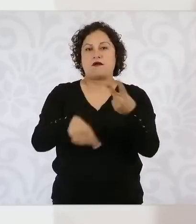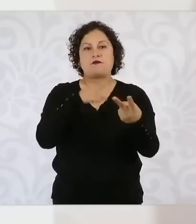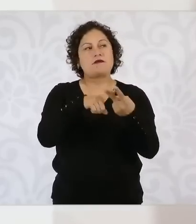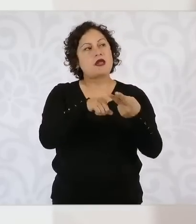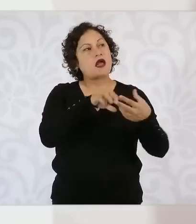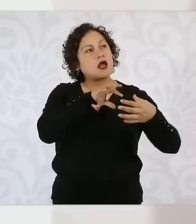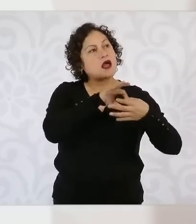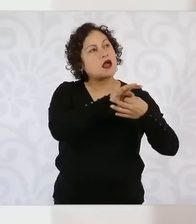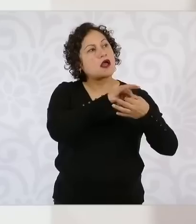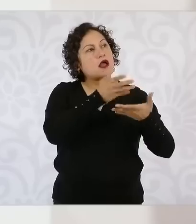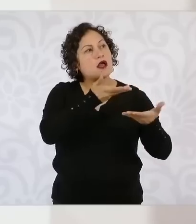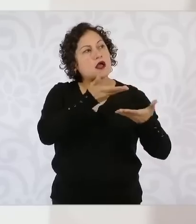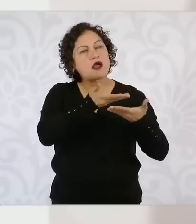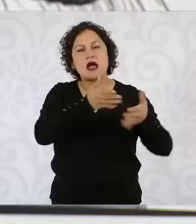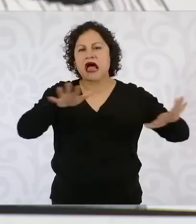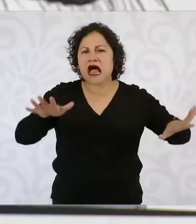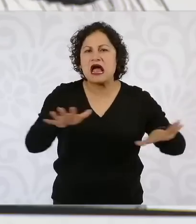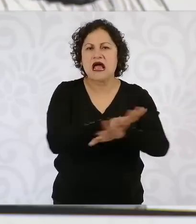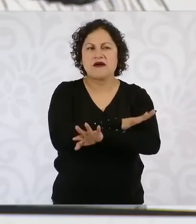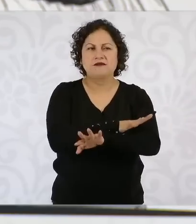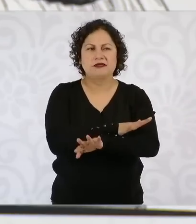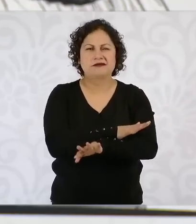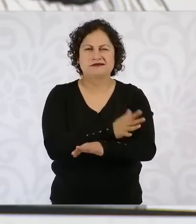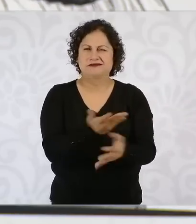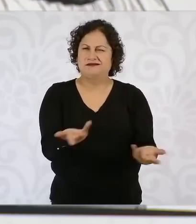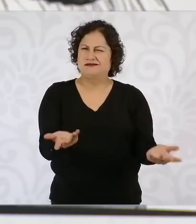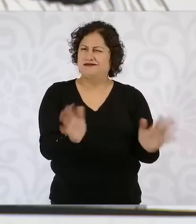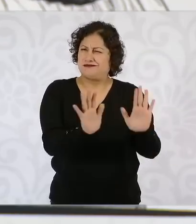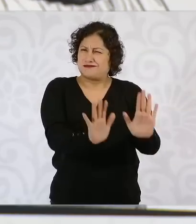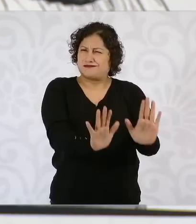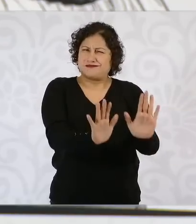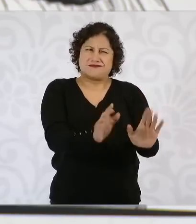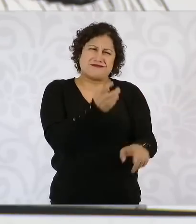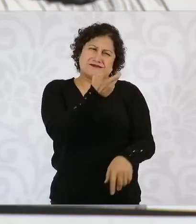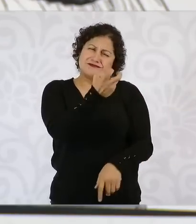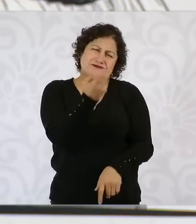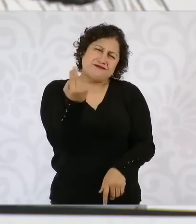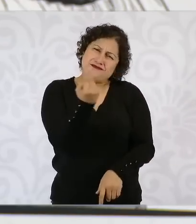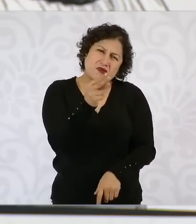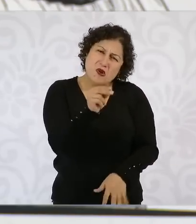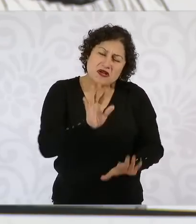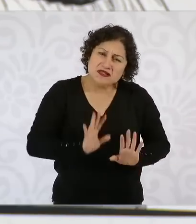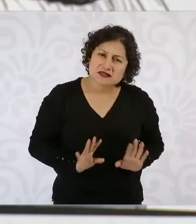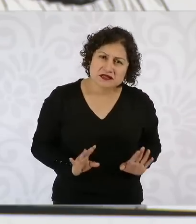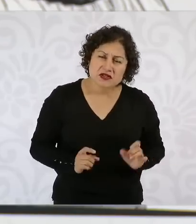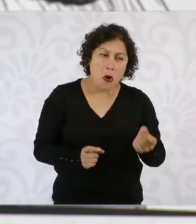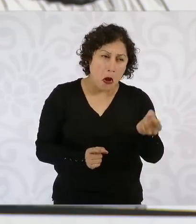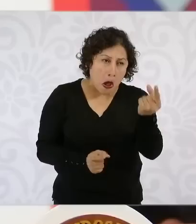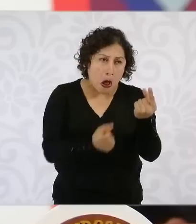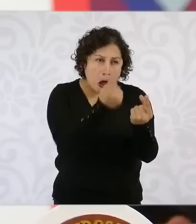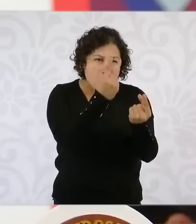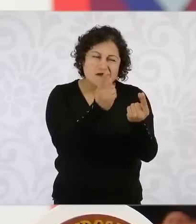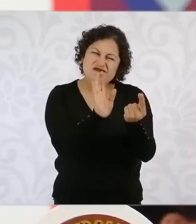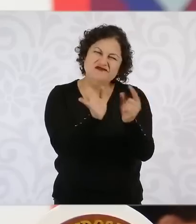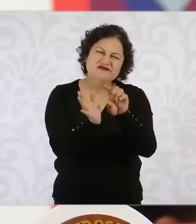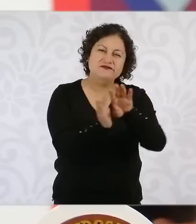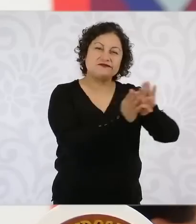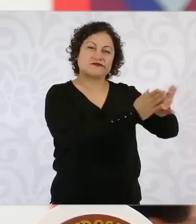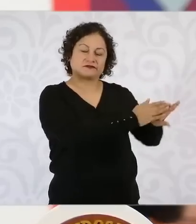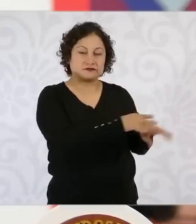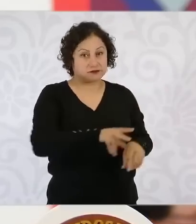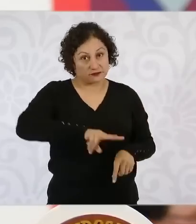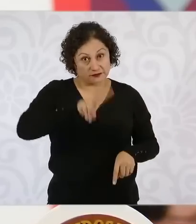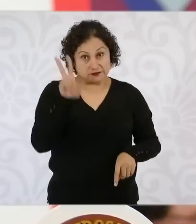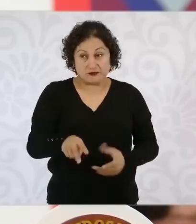es necesario eso Entonces fuera de algunos Cuántos por ahí eh la verdad es que el apoyo fue abrumador